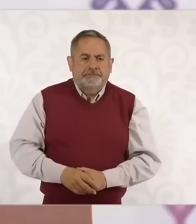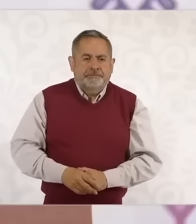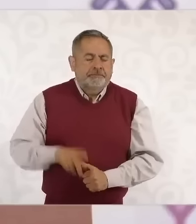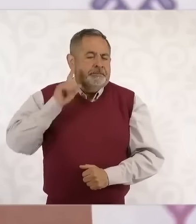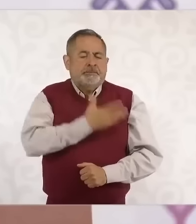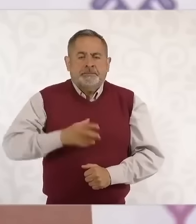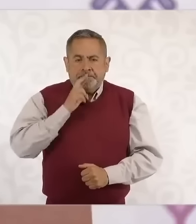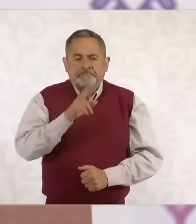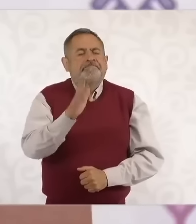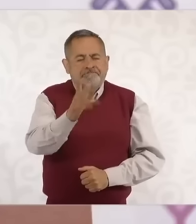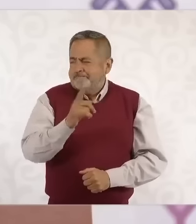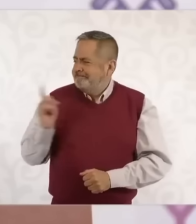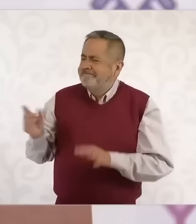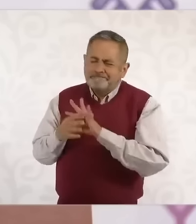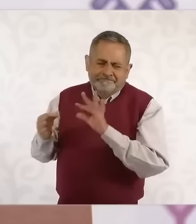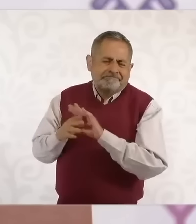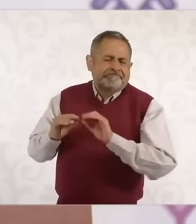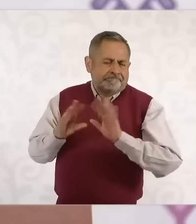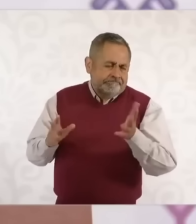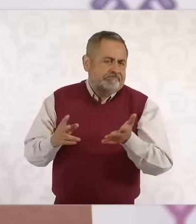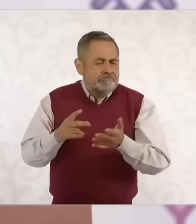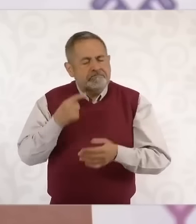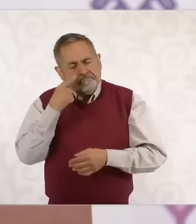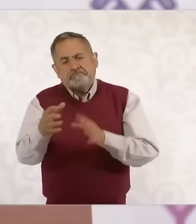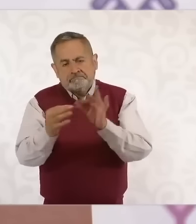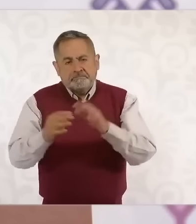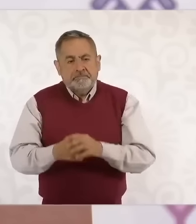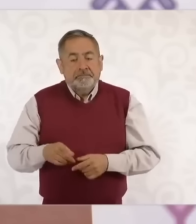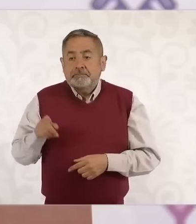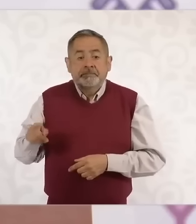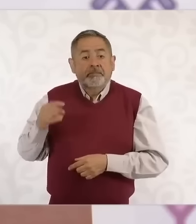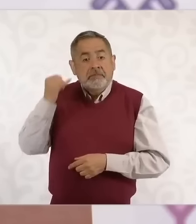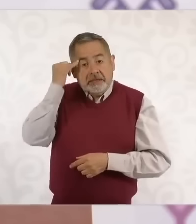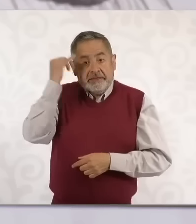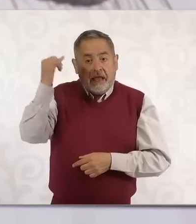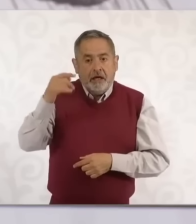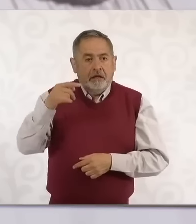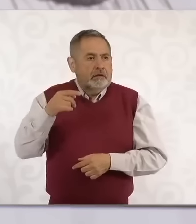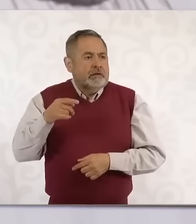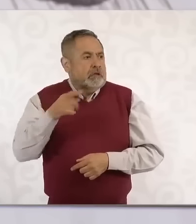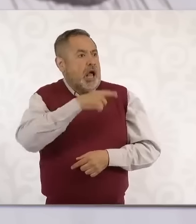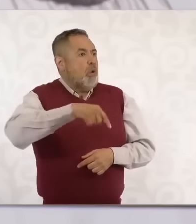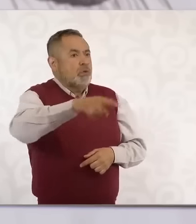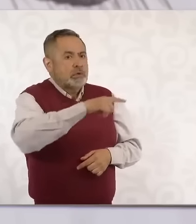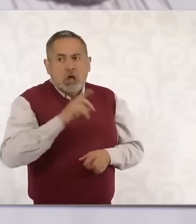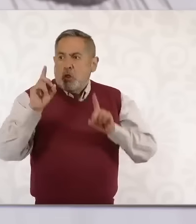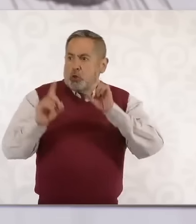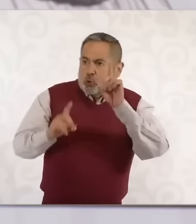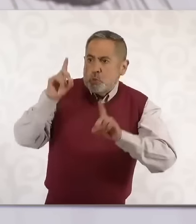empresa. Primero es muy importante porque hay esta idea de que no hay certidumbre para la inversión